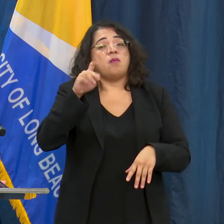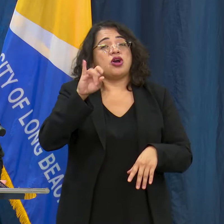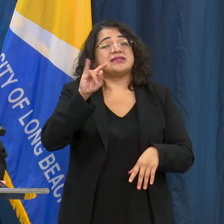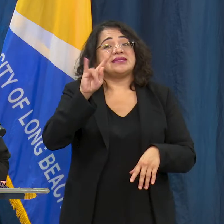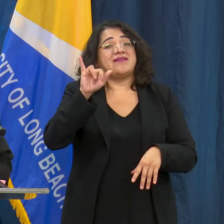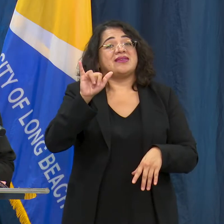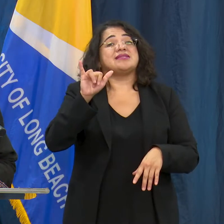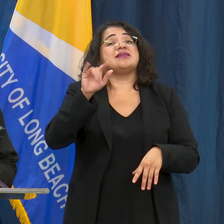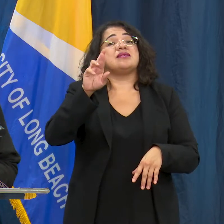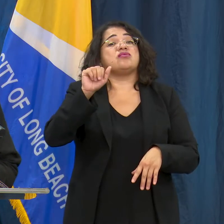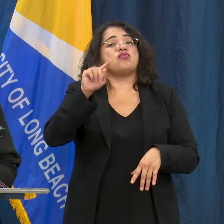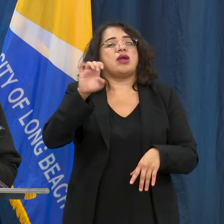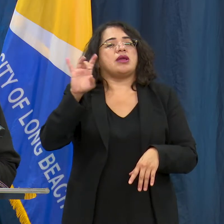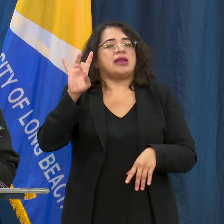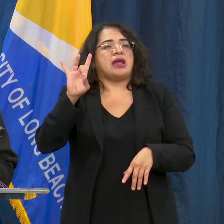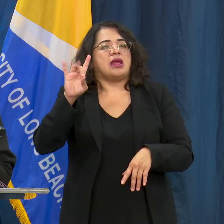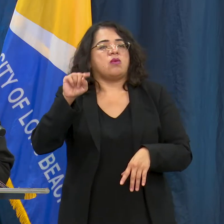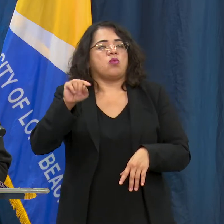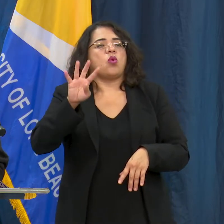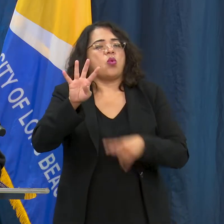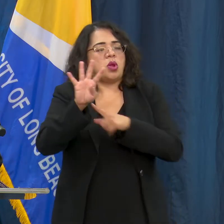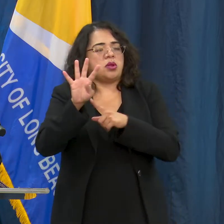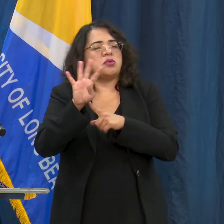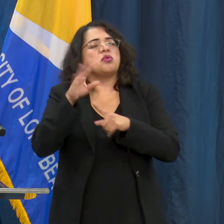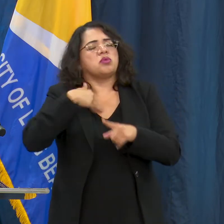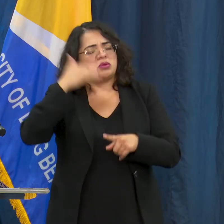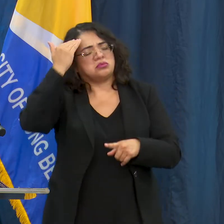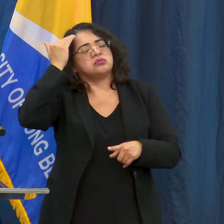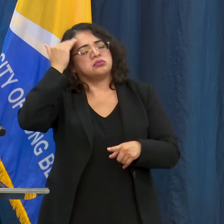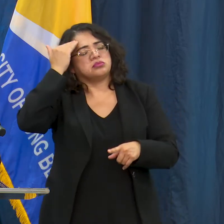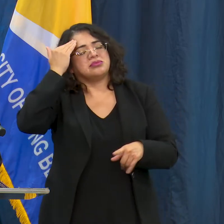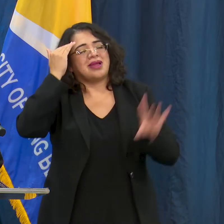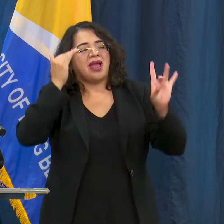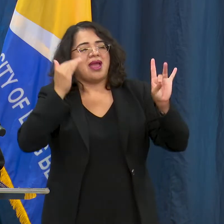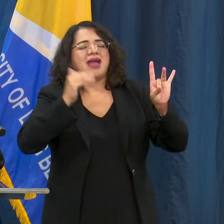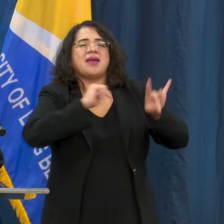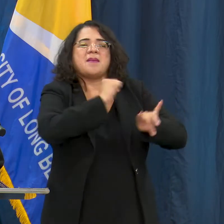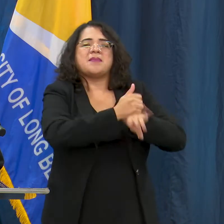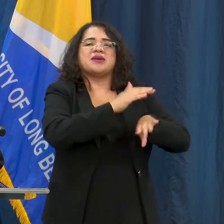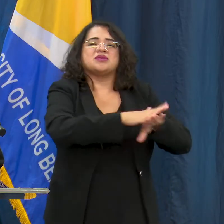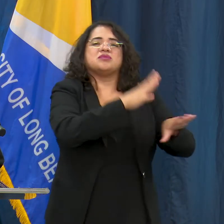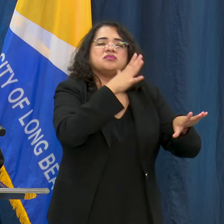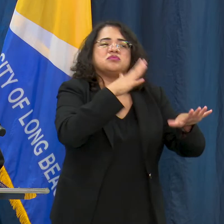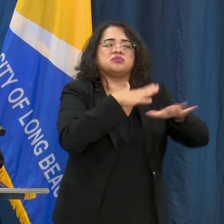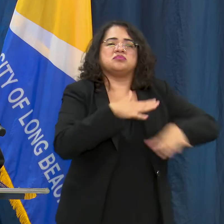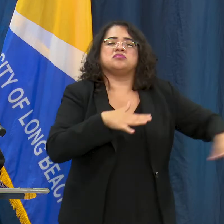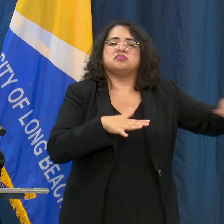hecho punto cuatro termina Mo's con unas prayer datos información sobre nuestros